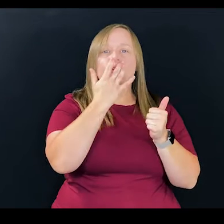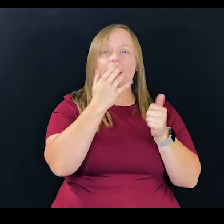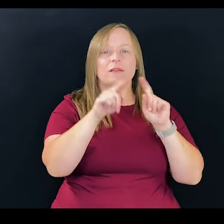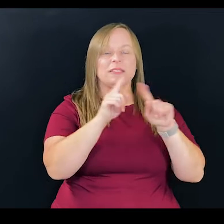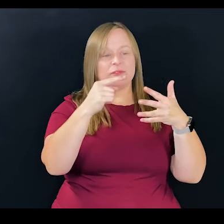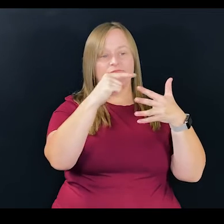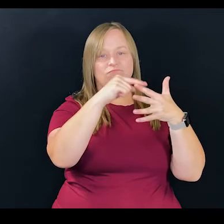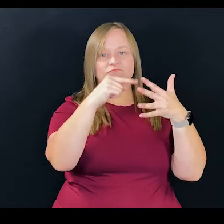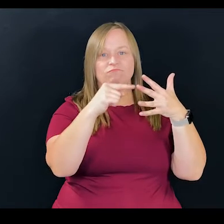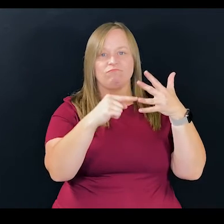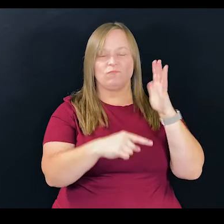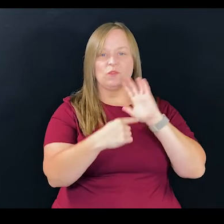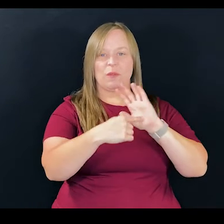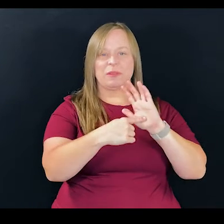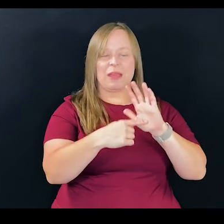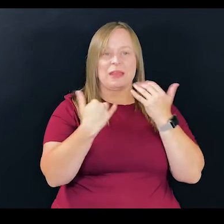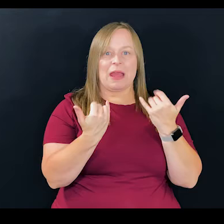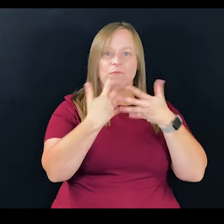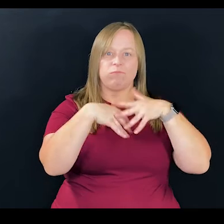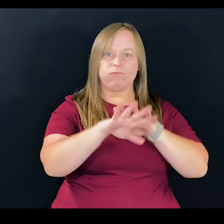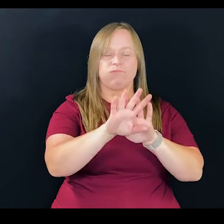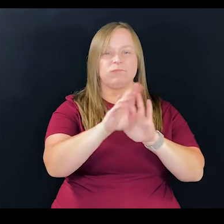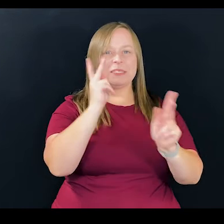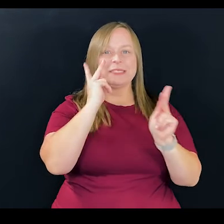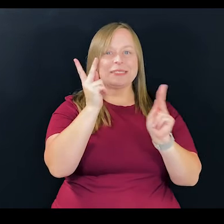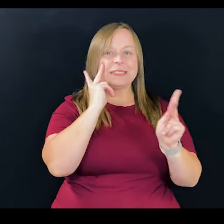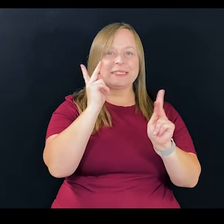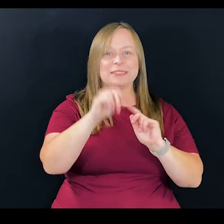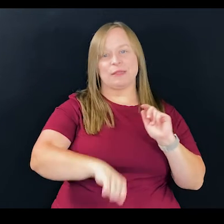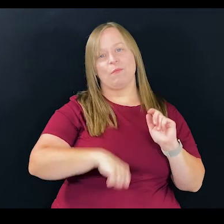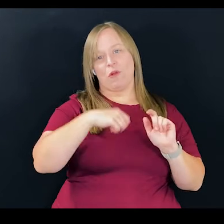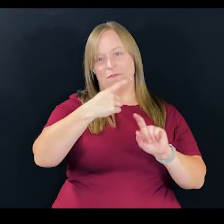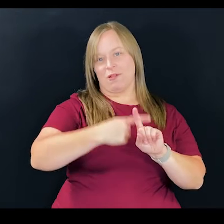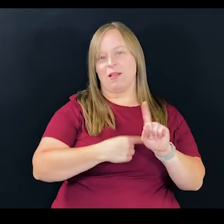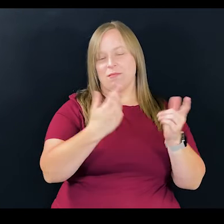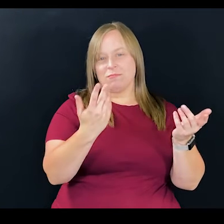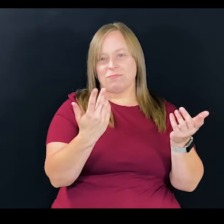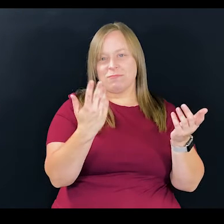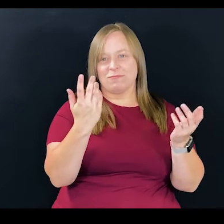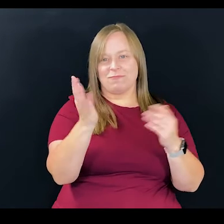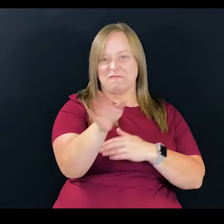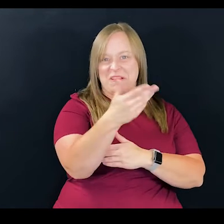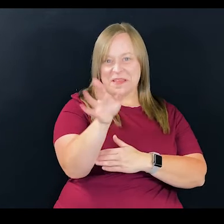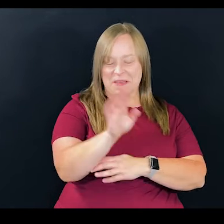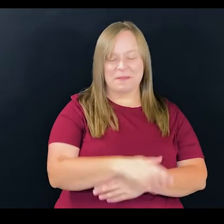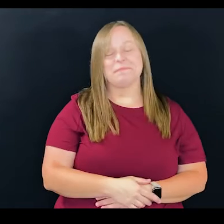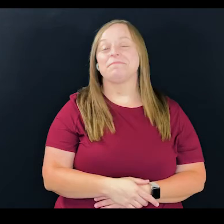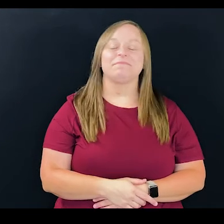cada color representaba algo, y ahora es lo que vemos como la bandera Pride,